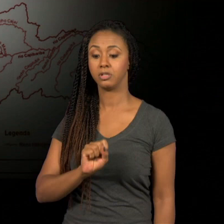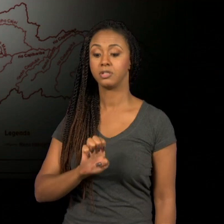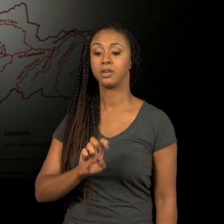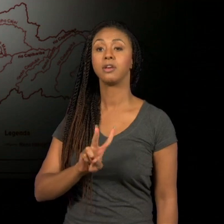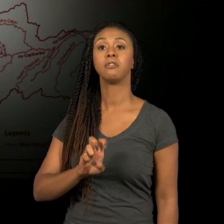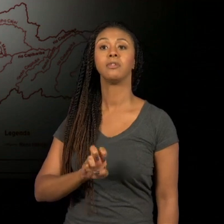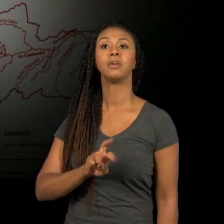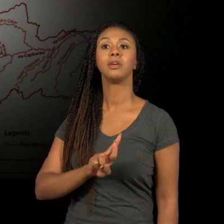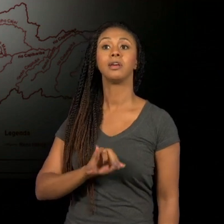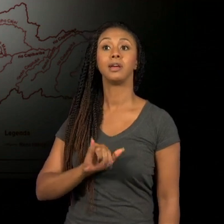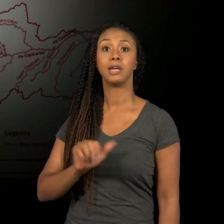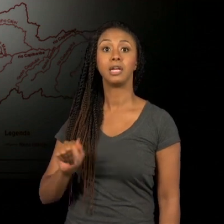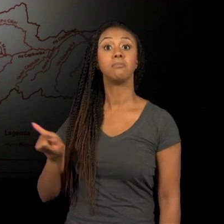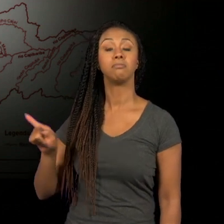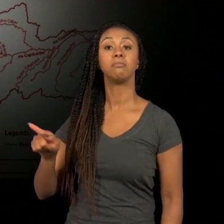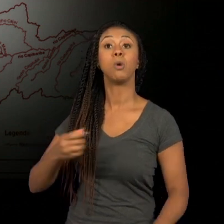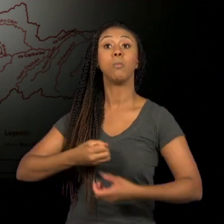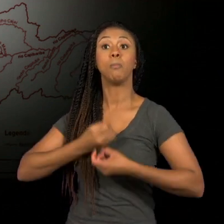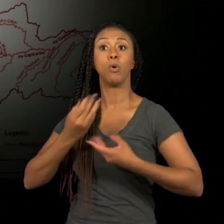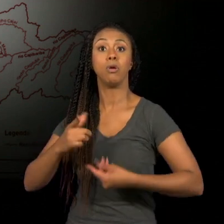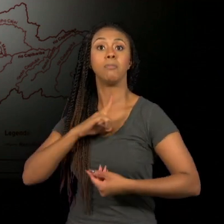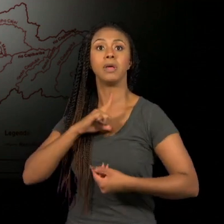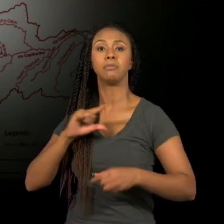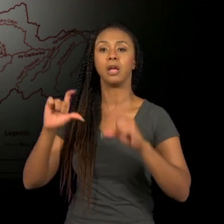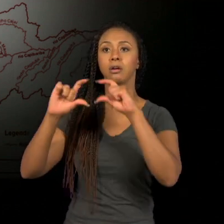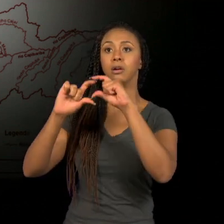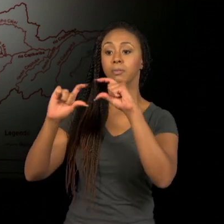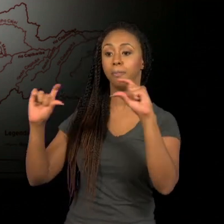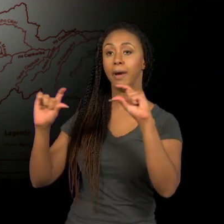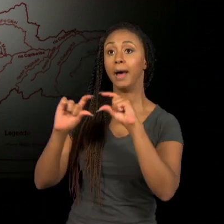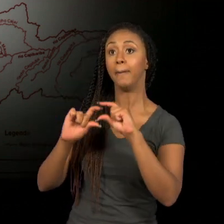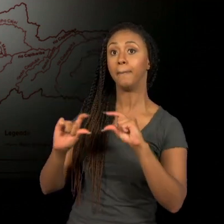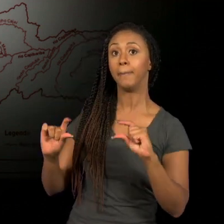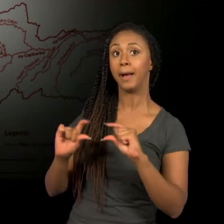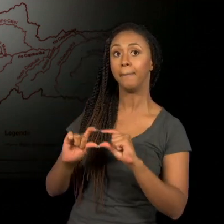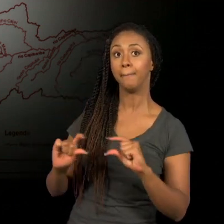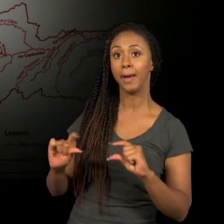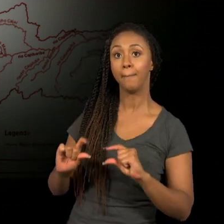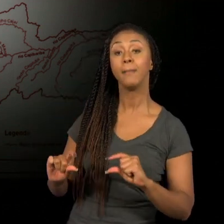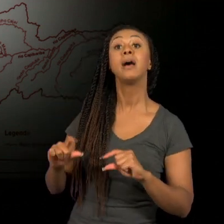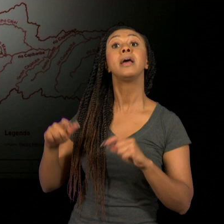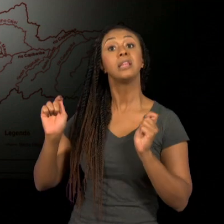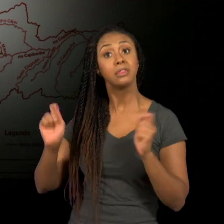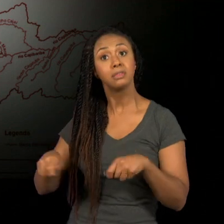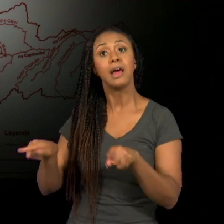POEMA, ELE É EM VERSOS E, AO MESMO TEMPO, É DRAMÁTICO, É PRA SER ENCENADO, NARRA-SE A